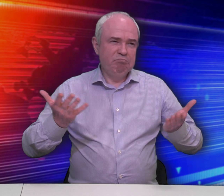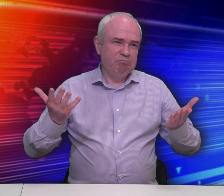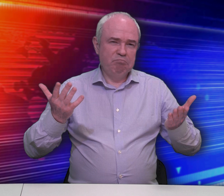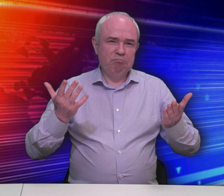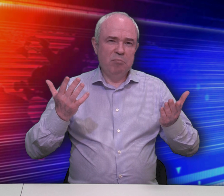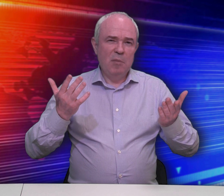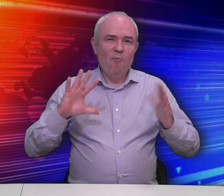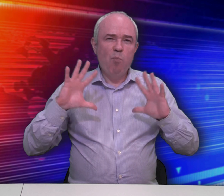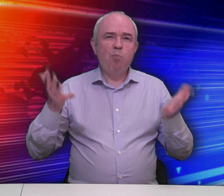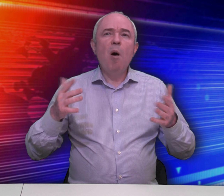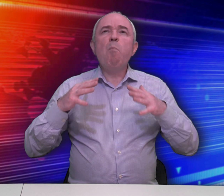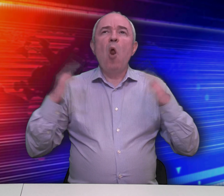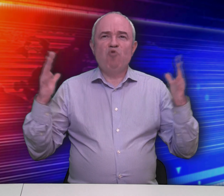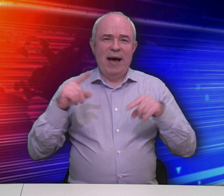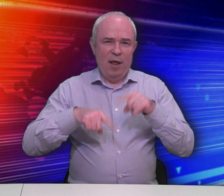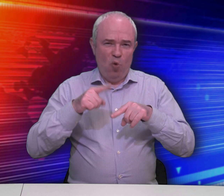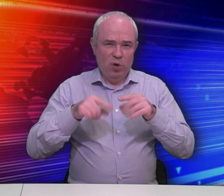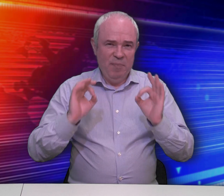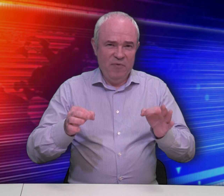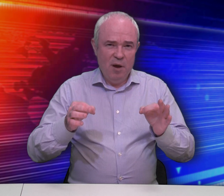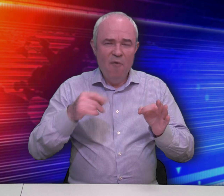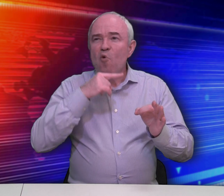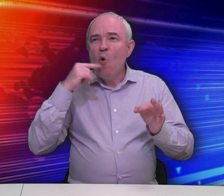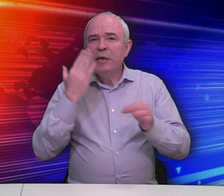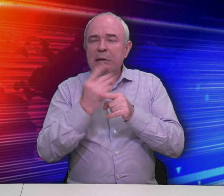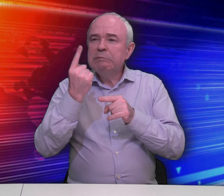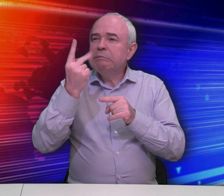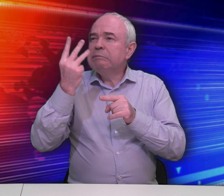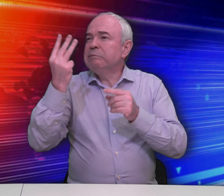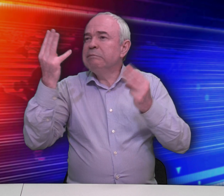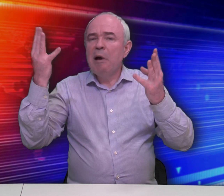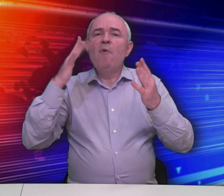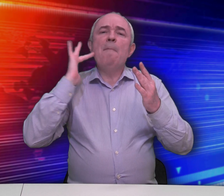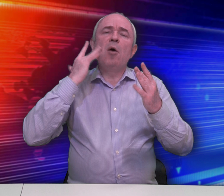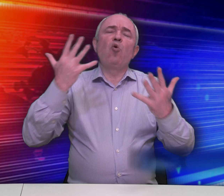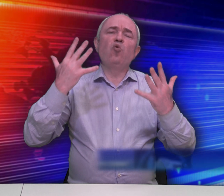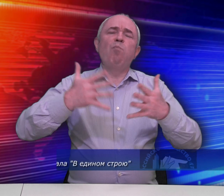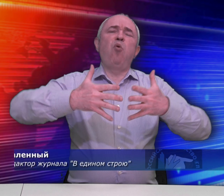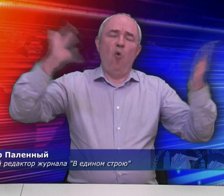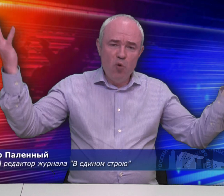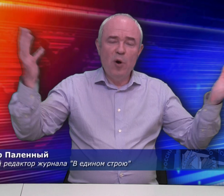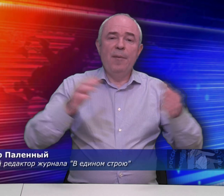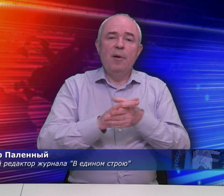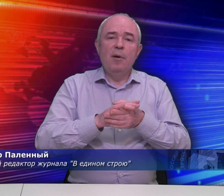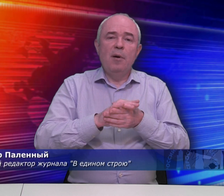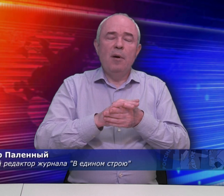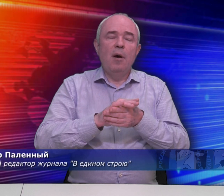Согласитесь, это большая редкость. Правда? В России их единицы, в Америке, конечно, больше.